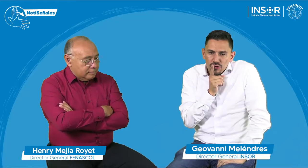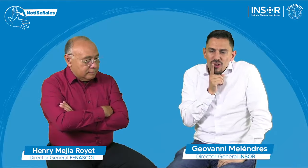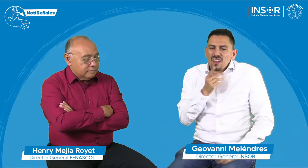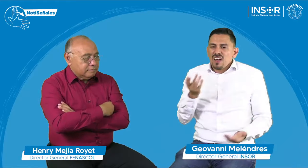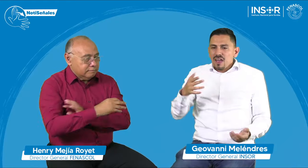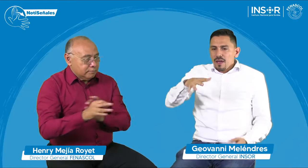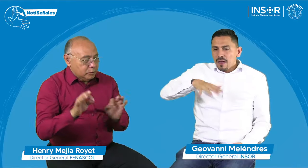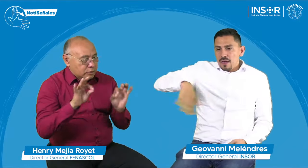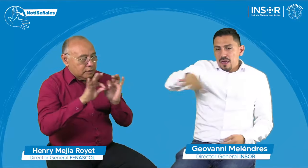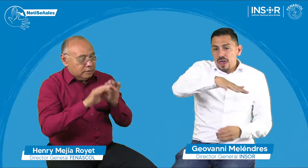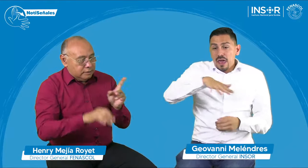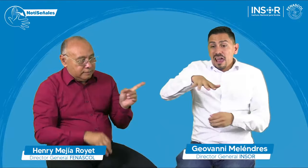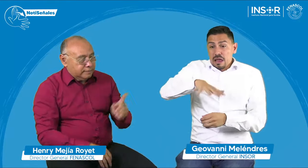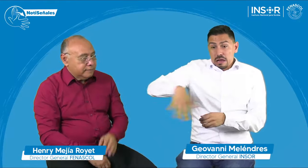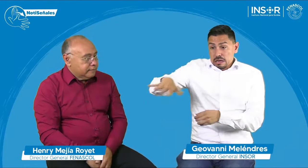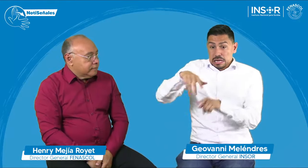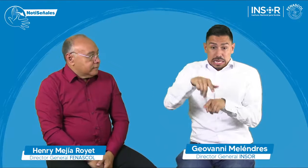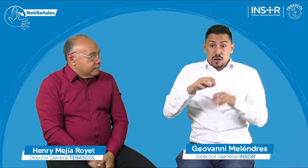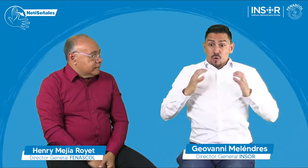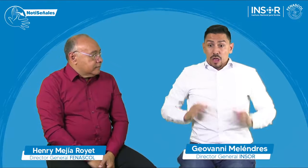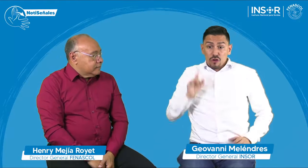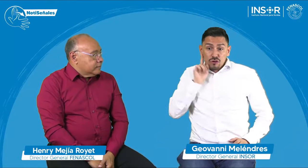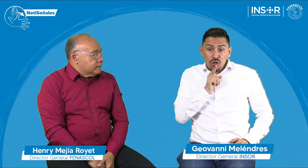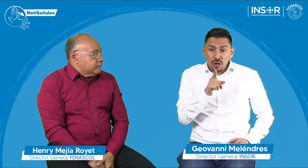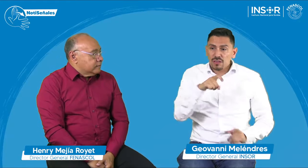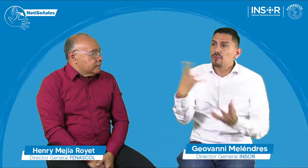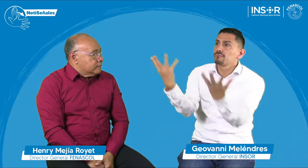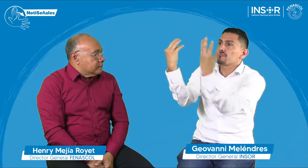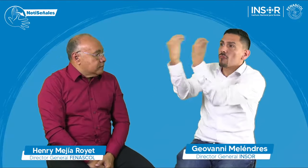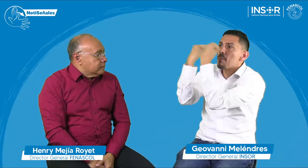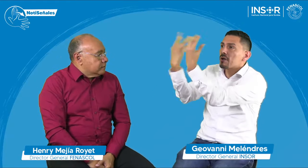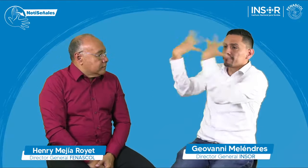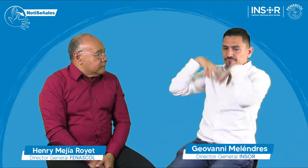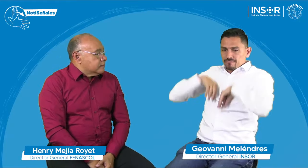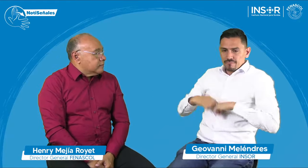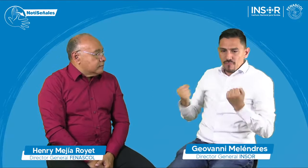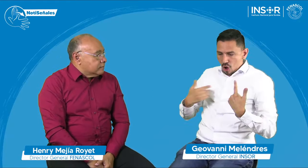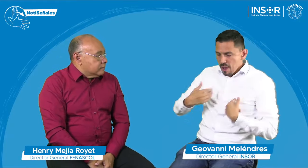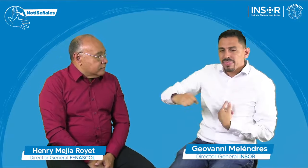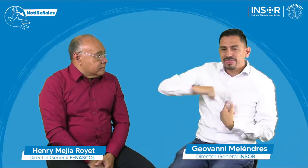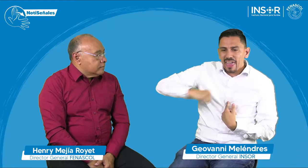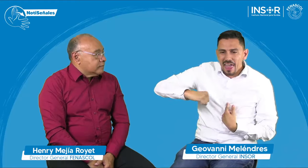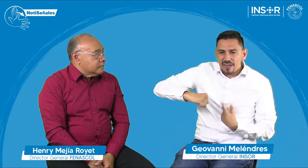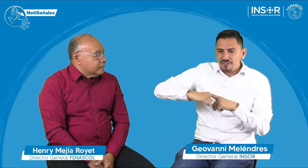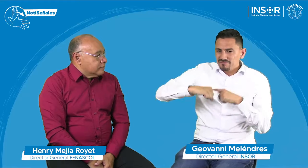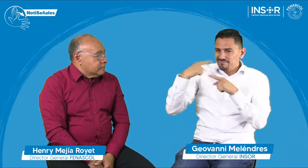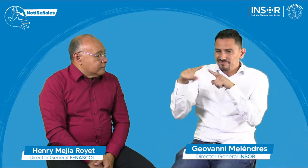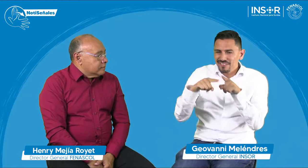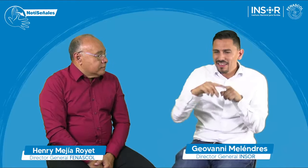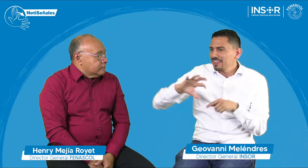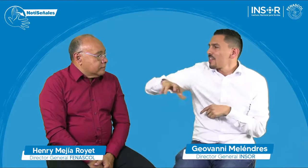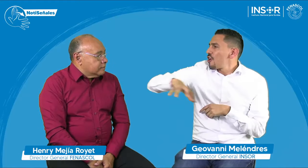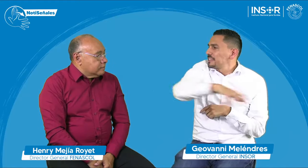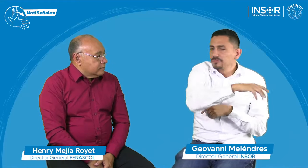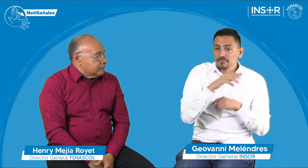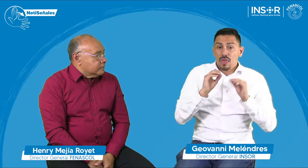estrategia de formación al ciudadano sordo. Queremos que